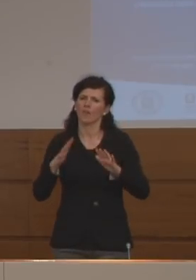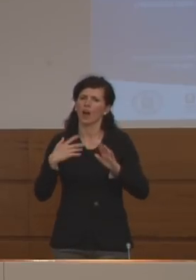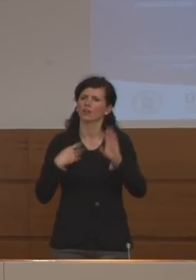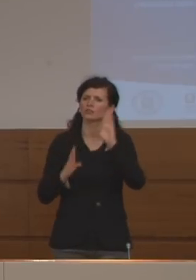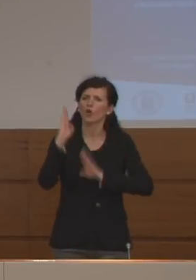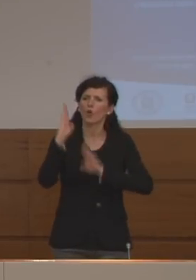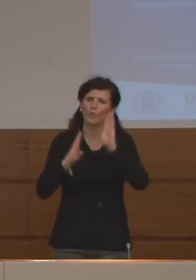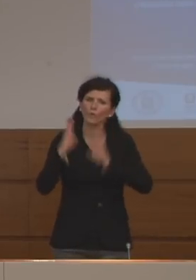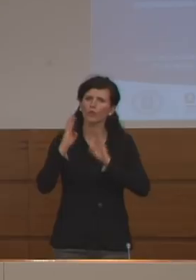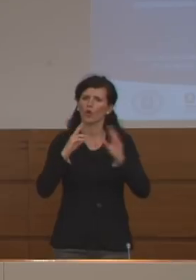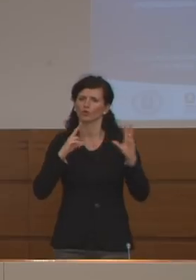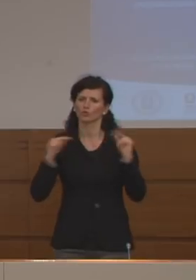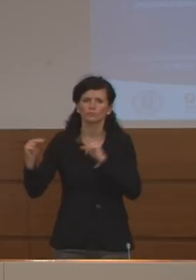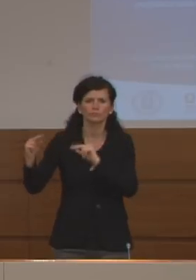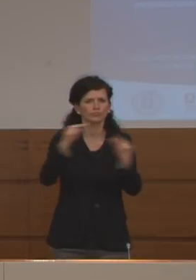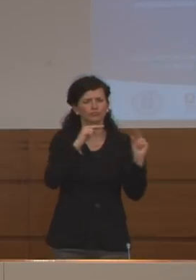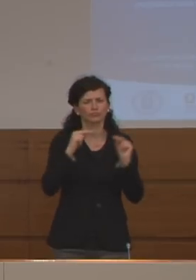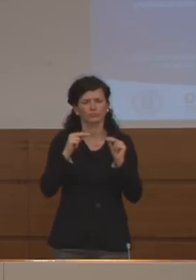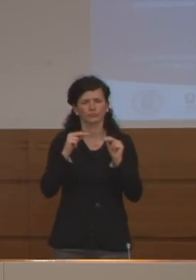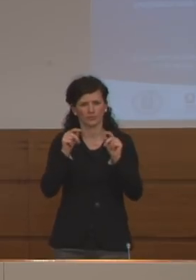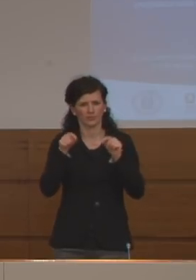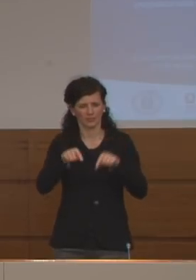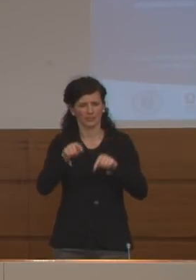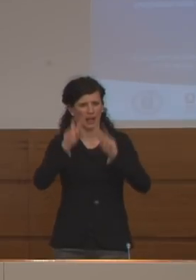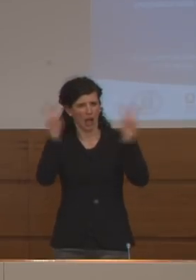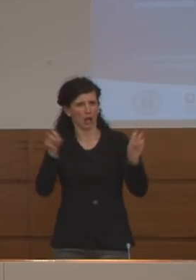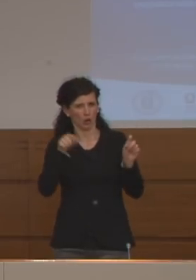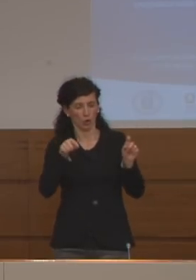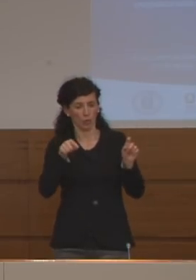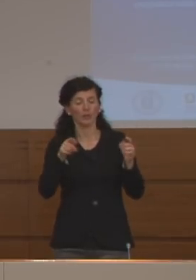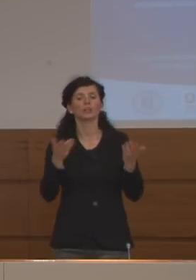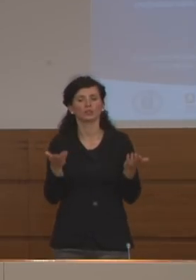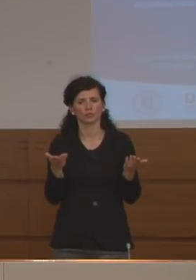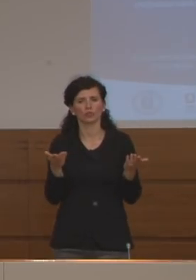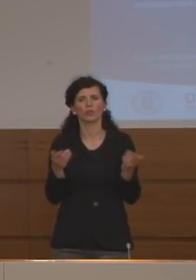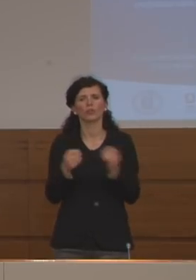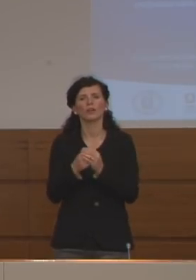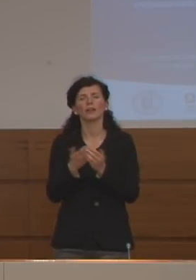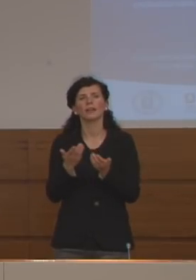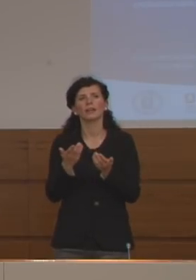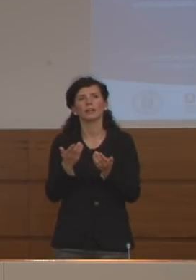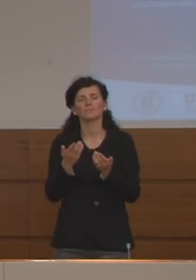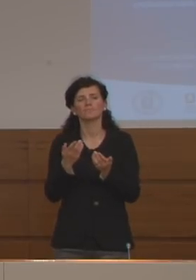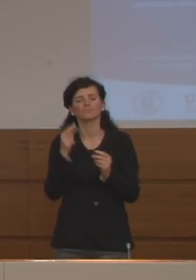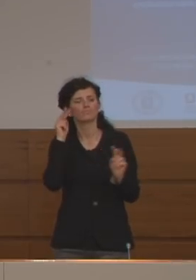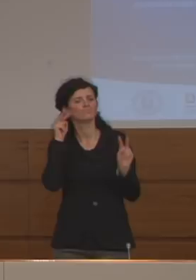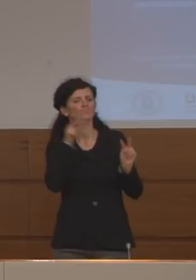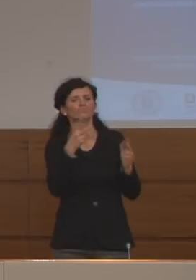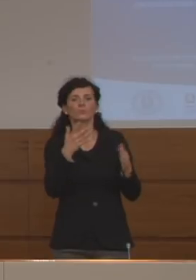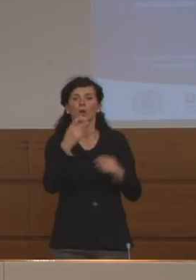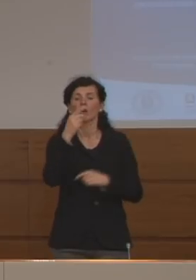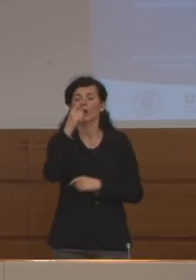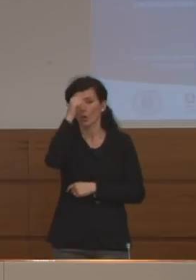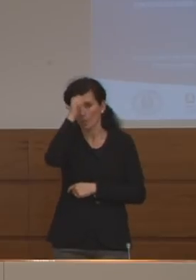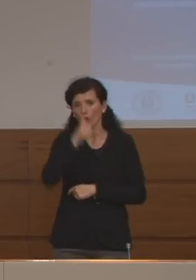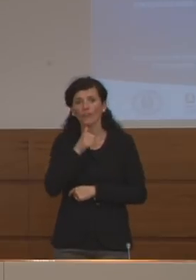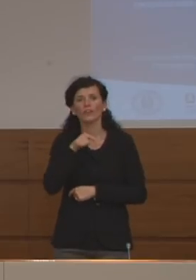questo ambito dei profili lavorativi. In particolare verranno definiti